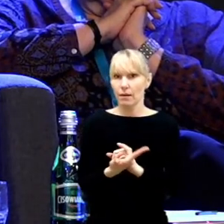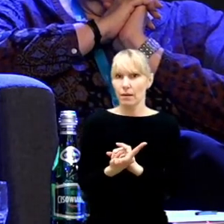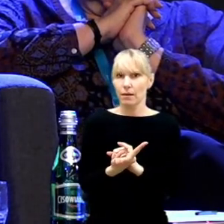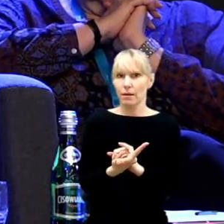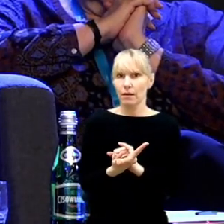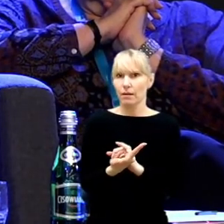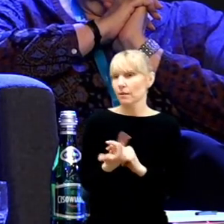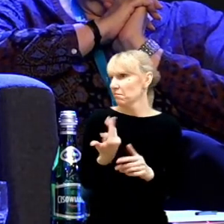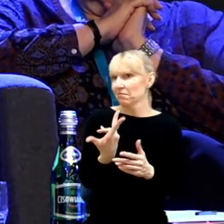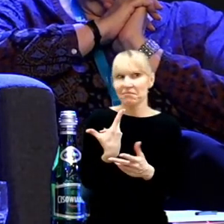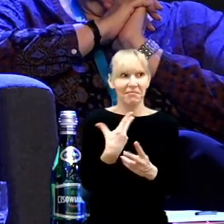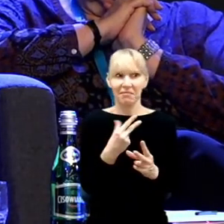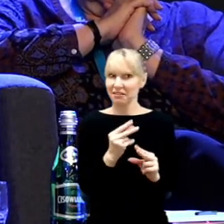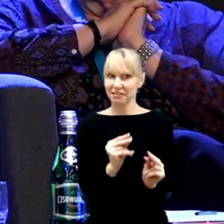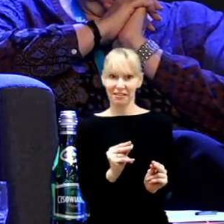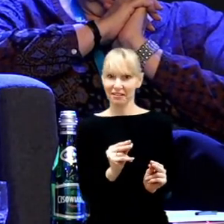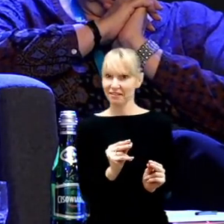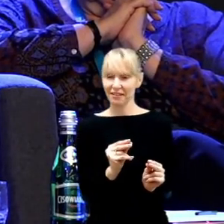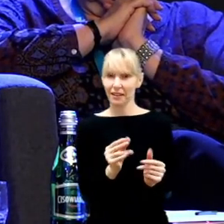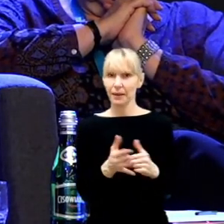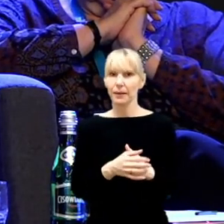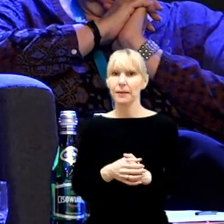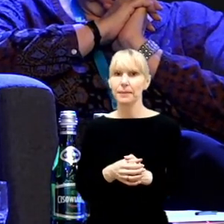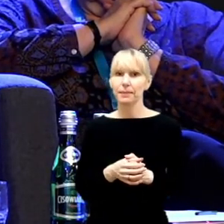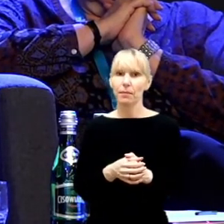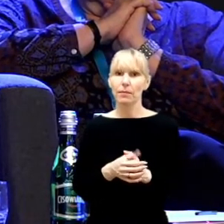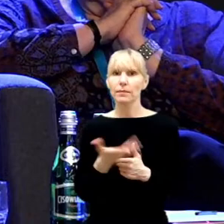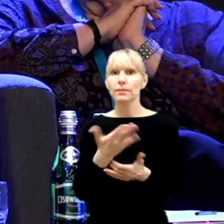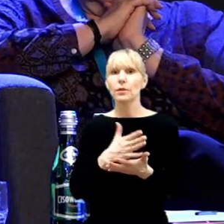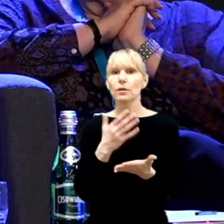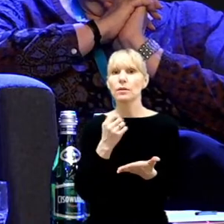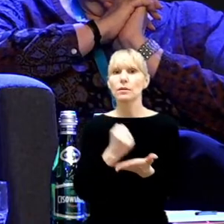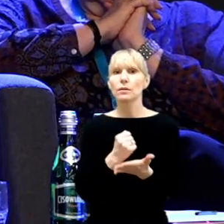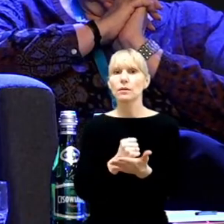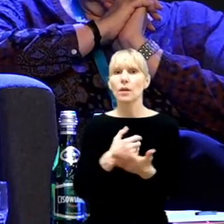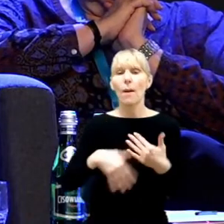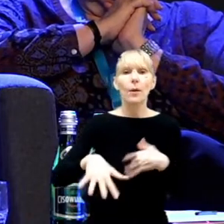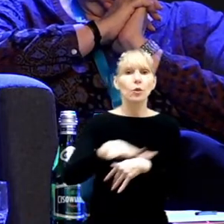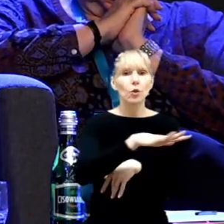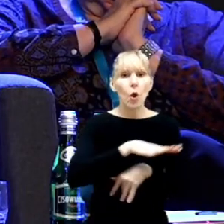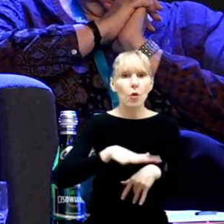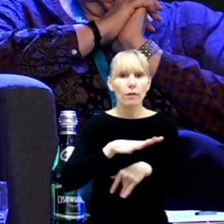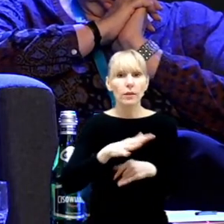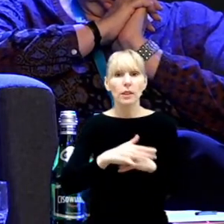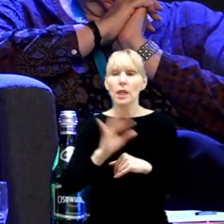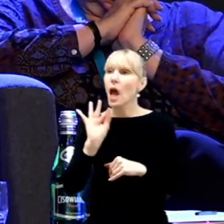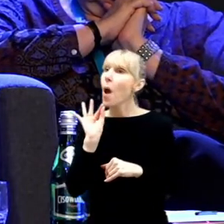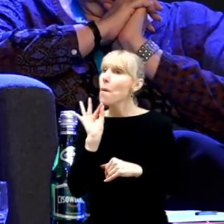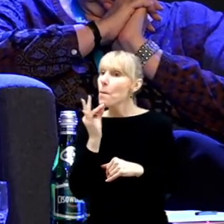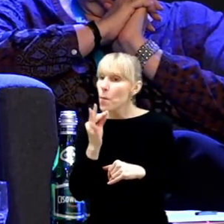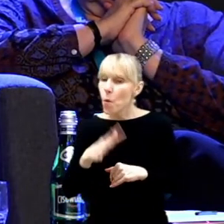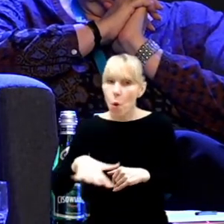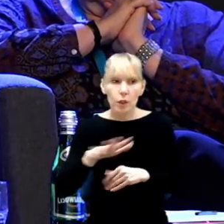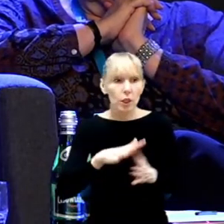Bardzo często jest to kwestia środowiskowa. Dla młodych ludzi środowisko jest dzisiaj dużo ważniejsze